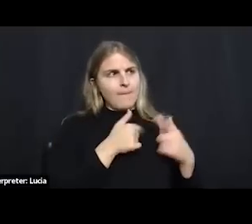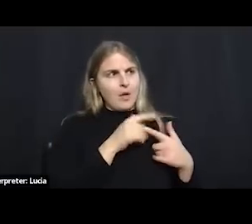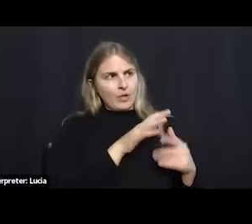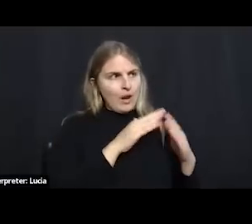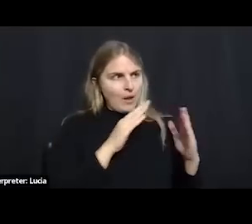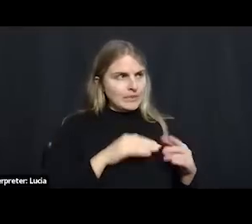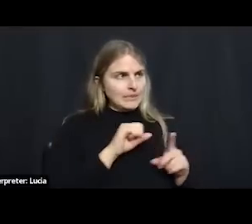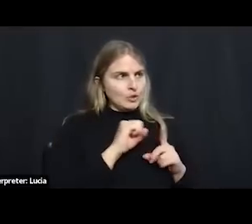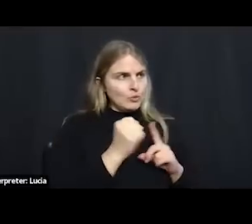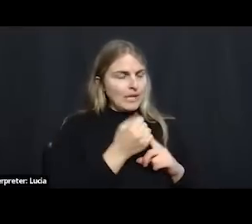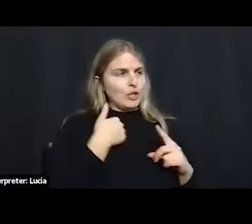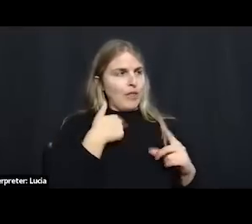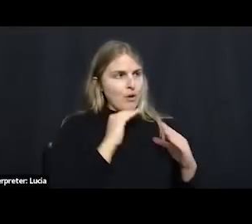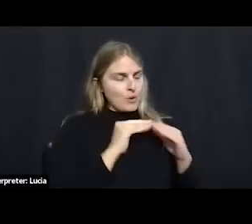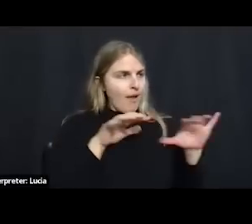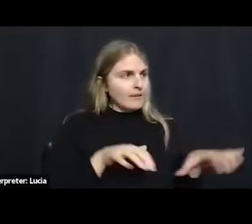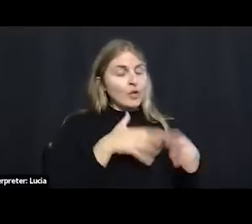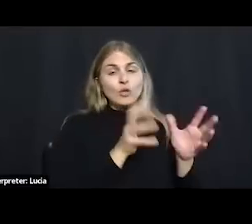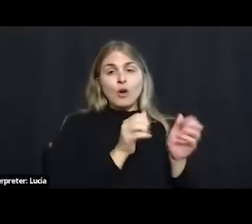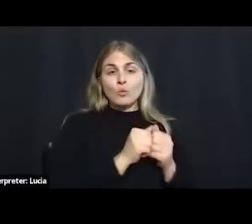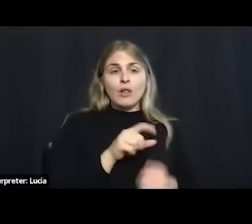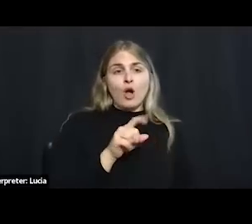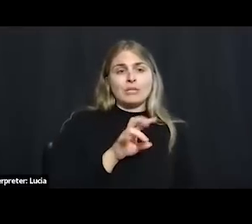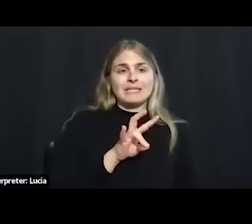Hablamos con 172 residentes de viviendas de apoyo.